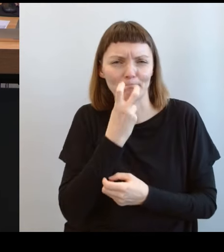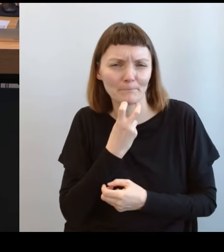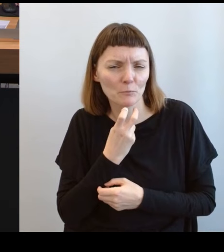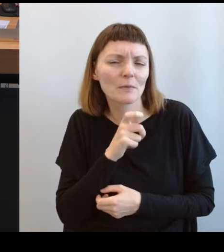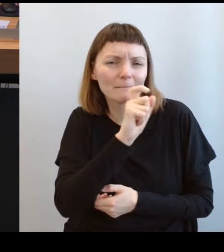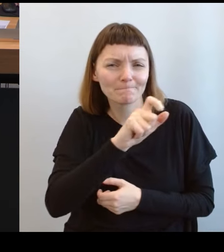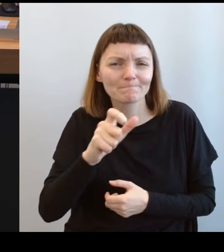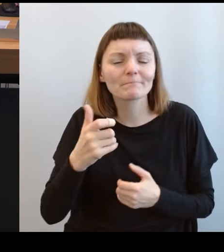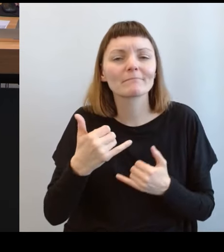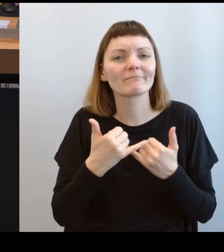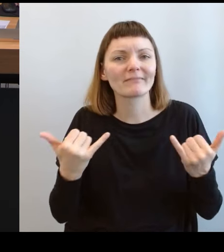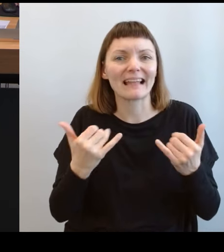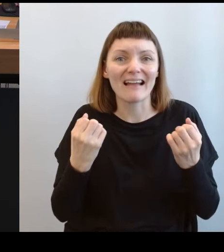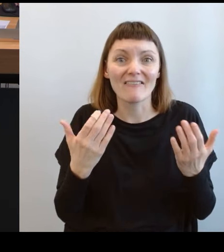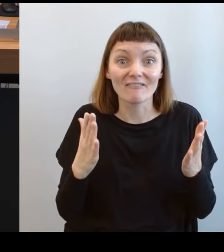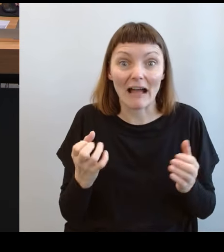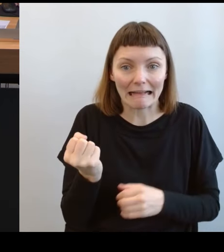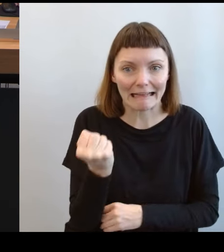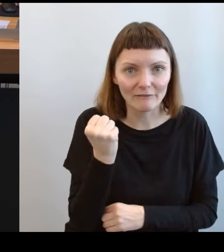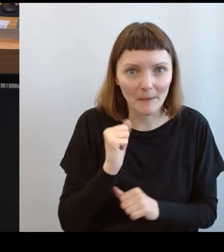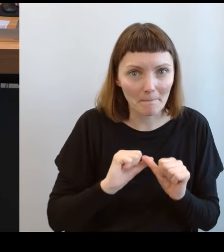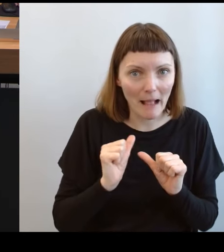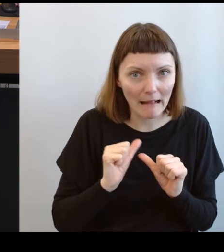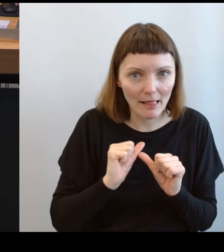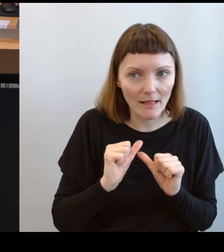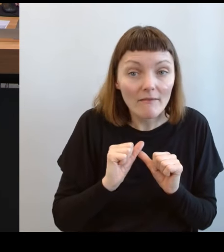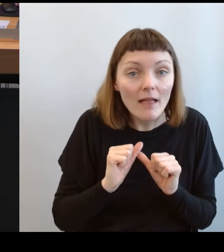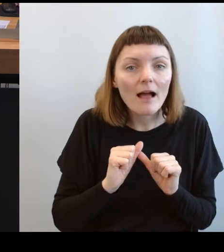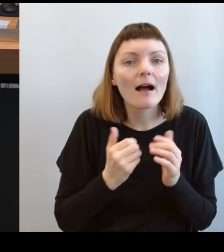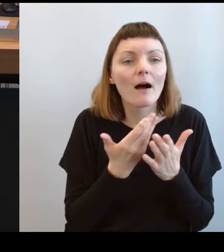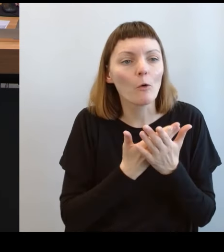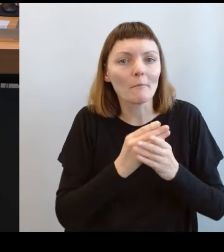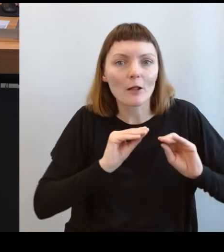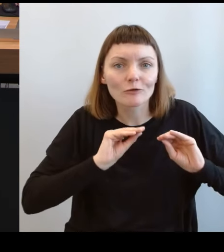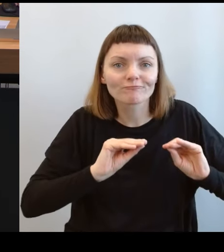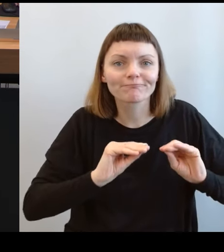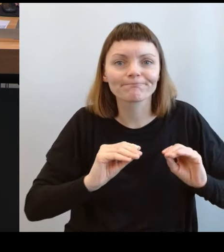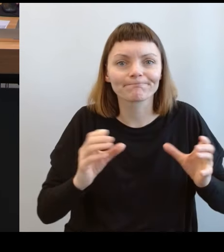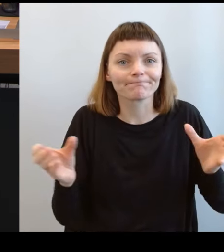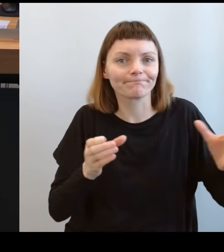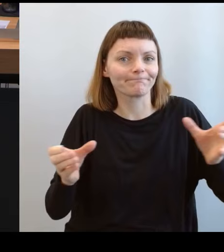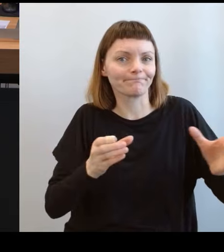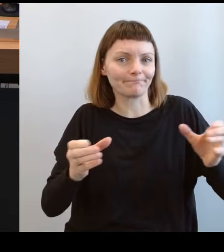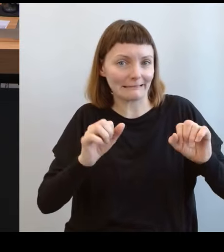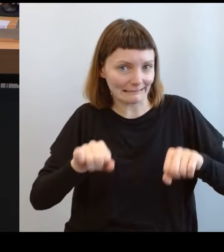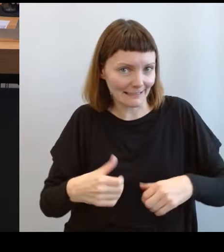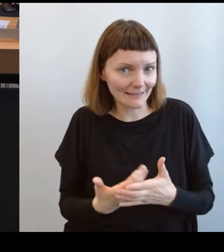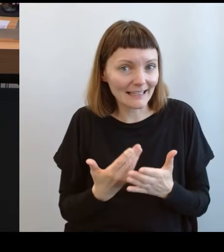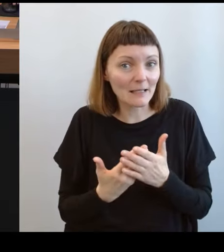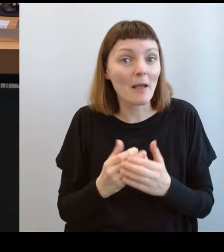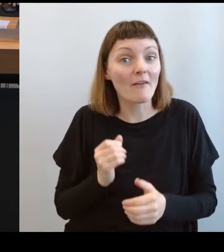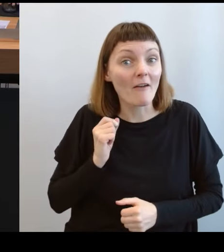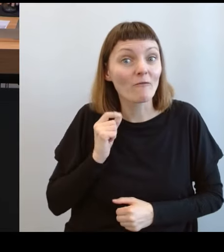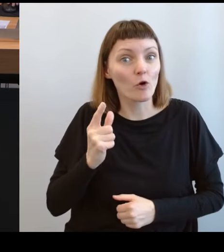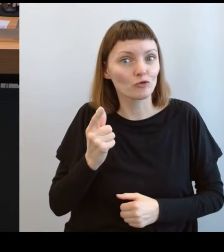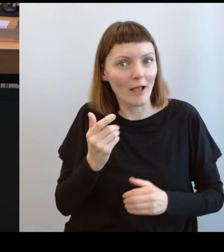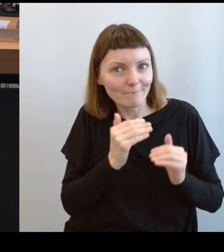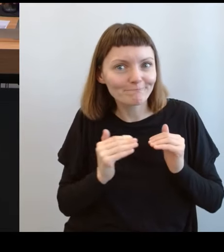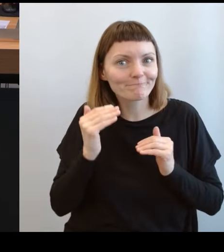Wohlstand in Deutschland erhalten können. Wenn wir dafür gemeinsam etwas tun können, dann soll Ihr Antrag gerne dazu einen guten Beitrag leisten. Vielen Dank.(Beifall)